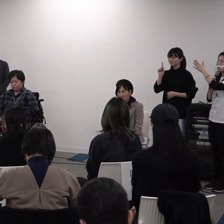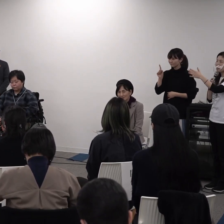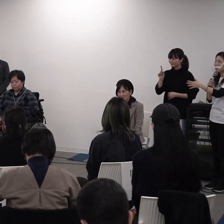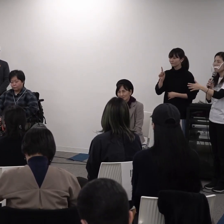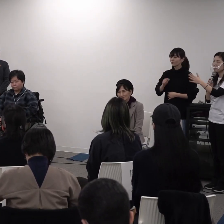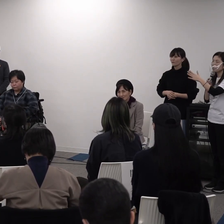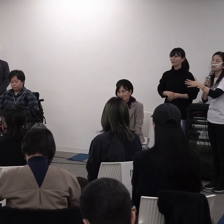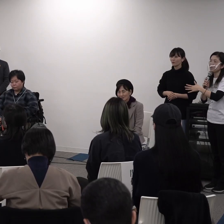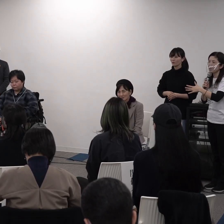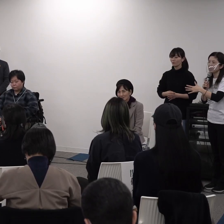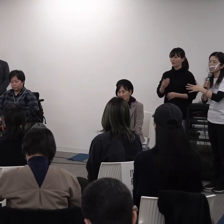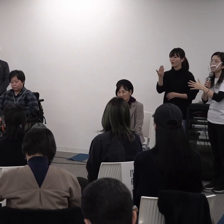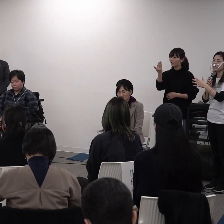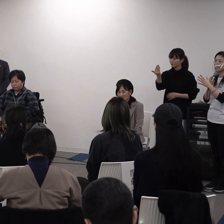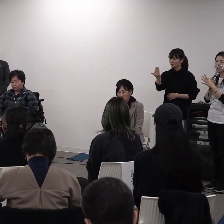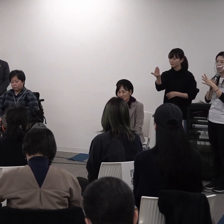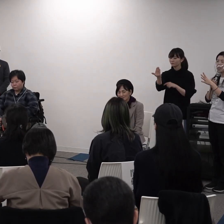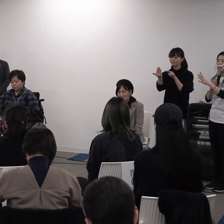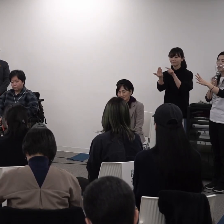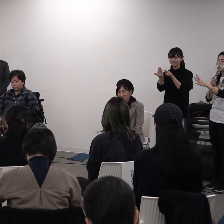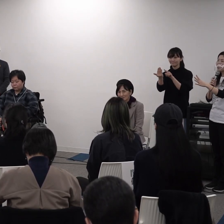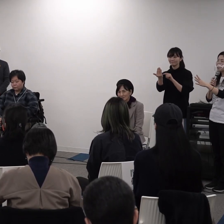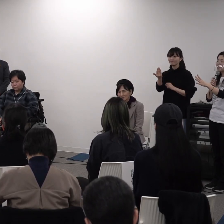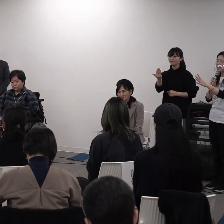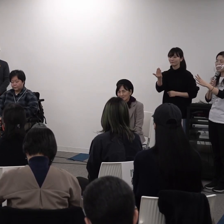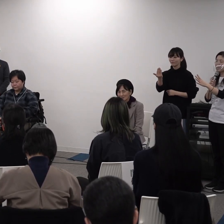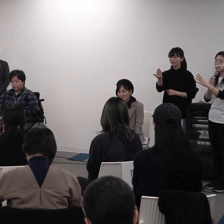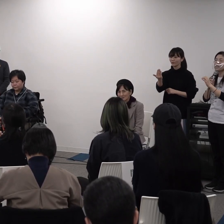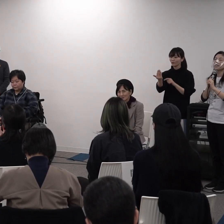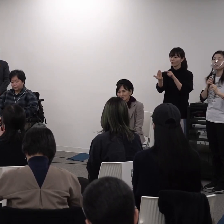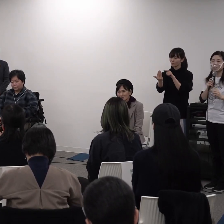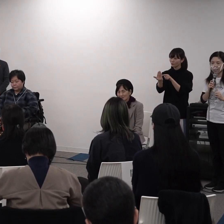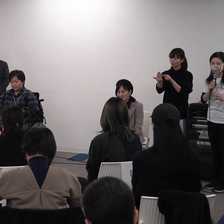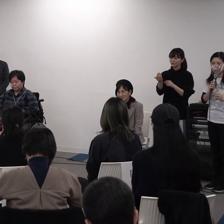その目の前の人に対してですねその人に聞いてください